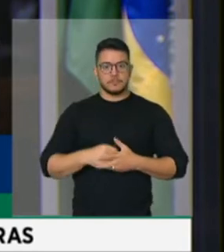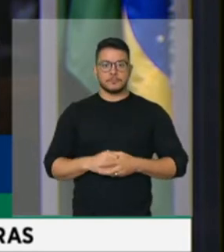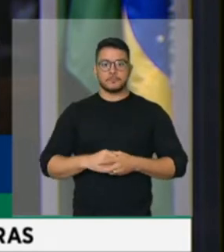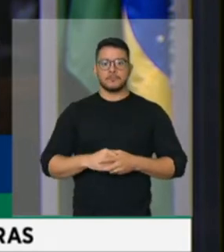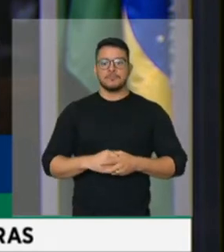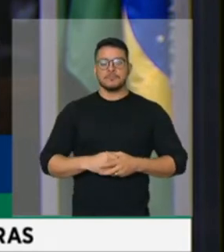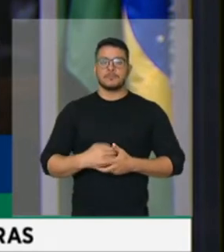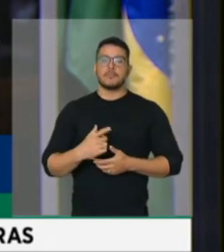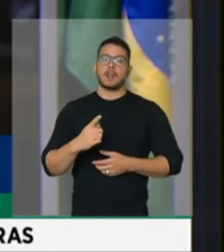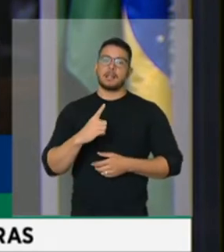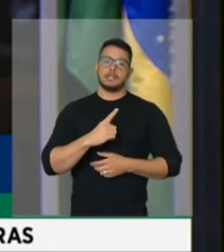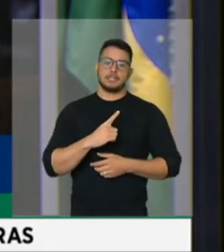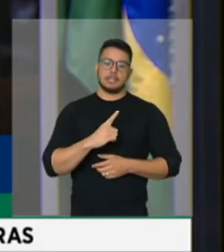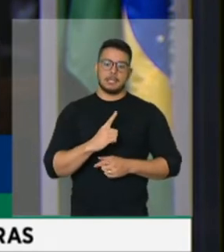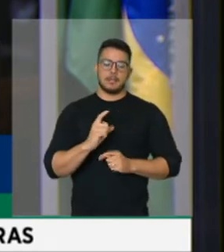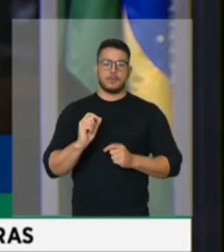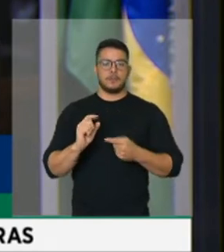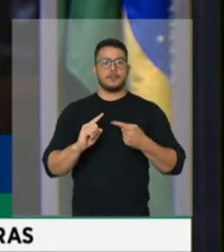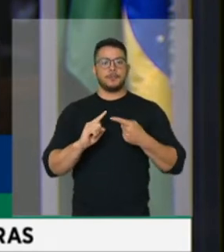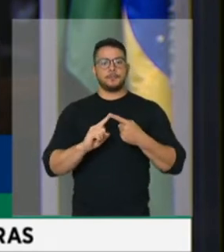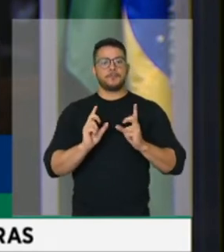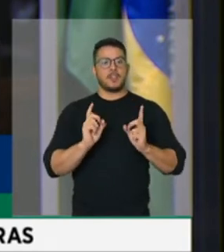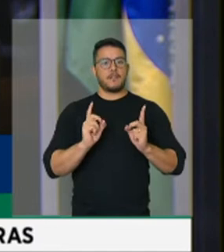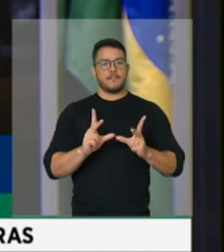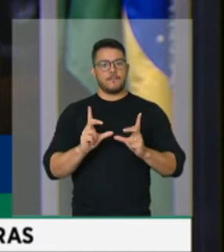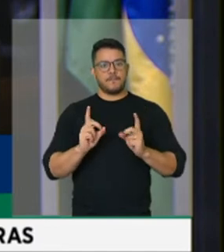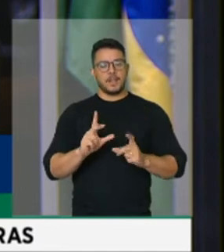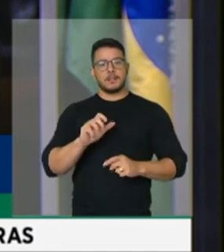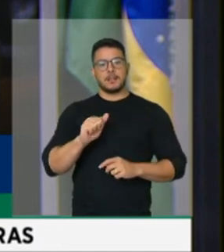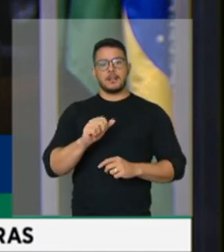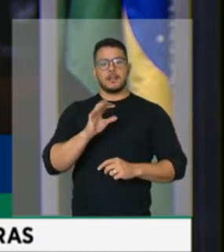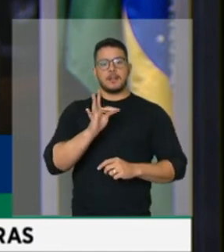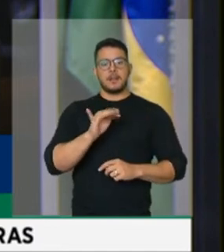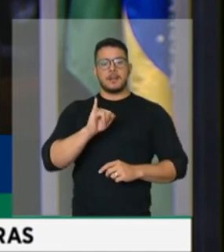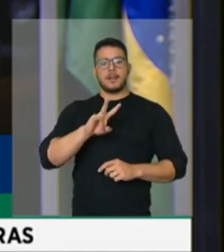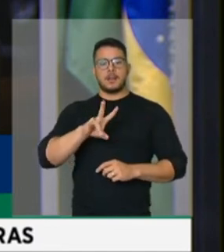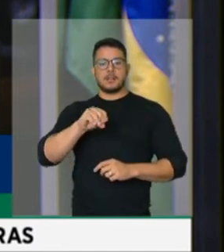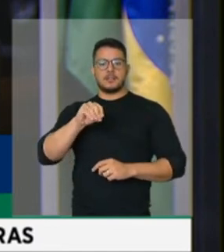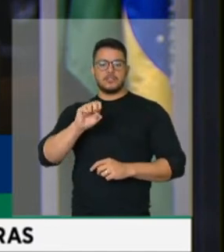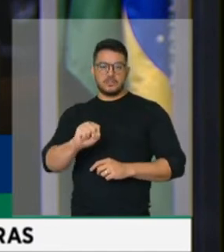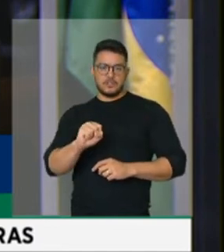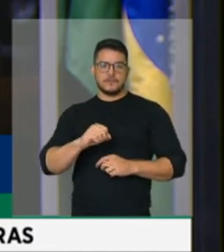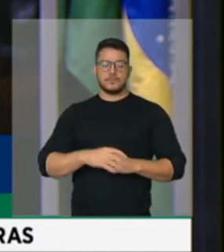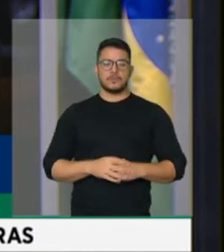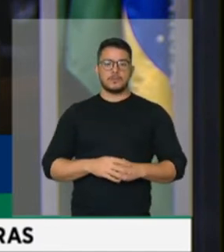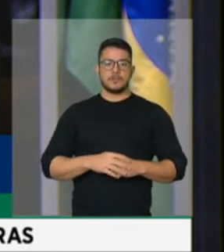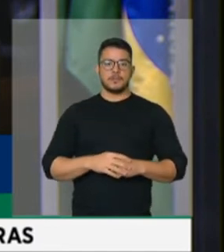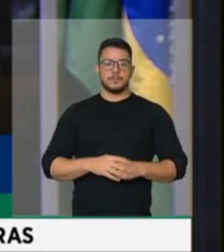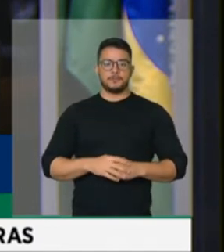PELA COOPERS QUE REALIZOU LEVANTAMENTO DETALHADO DOS DESAFIOS ENVOLVIDOS NA PRIVATIZAÇÃO POR FATIAMENTO DA EMPRESA E DOS MÉTODOS A SEREM EMPREGADOS. ENTRE OS